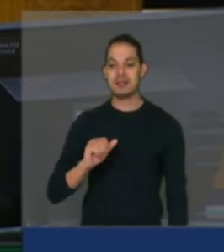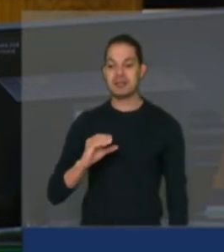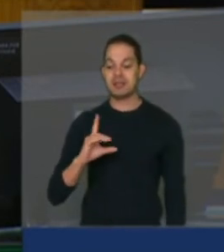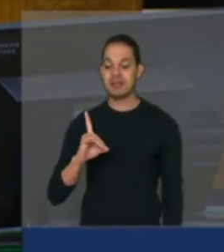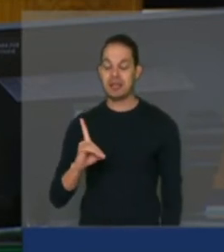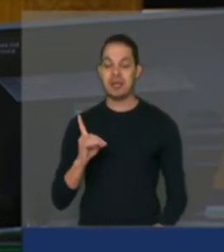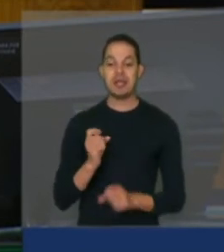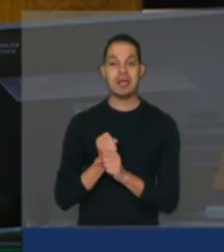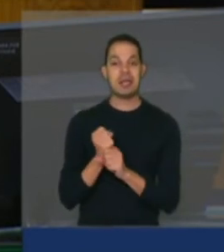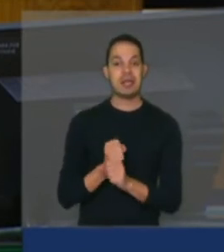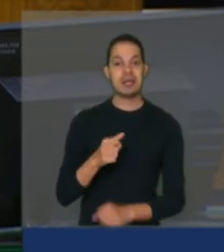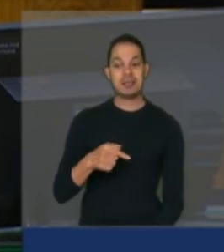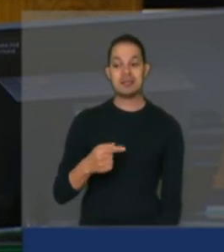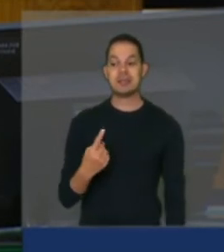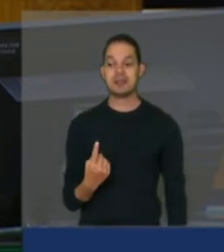COMPLETOU 71 ANOS NESTE PAÍS. PARABÉNS AACD. NESSE MOMENTO